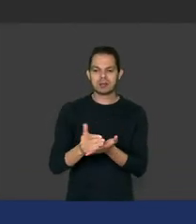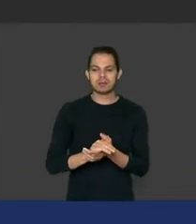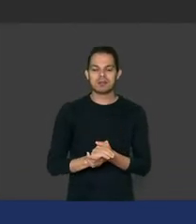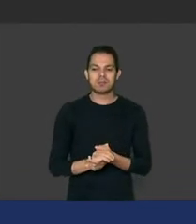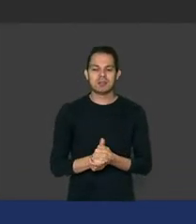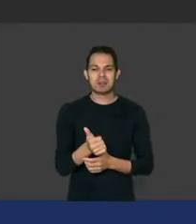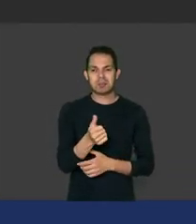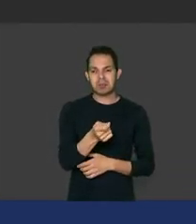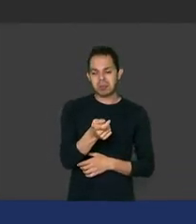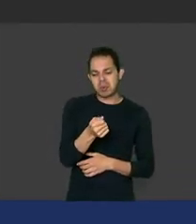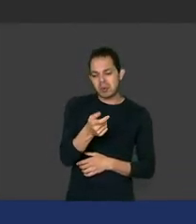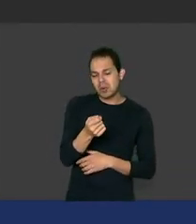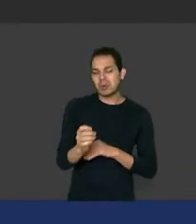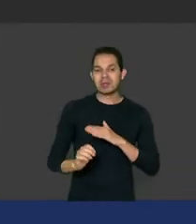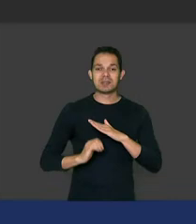MILHÕES DE REAIS DE CAPITAL